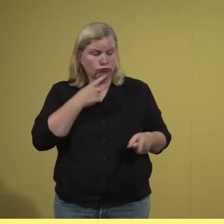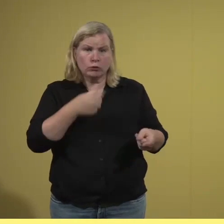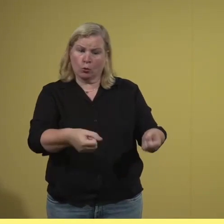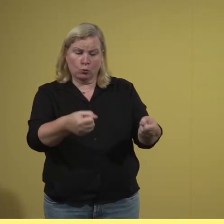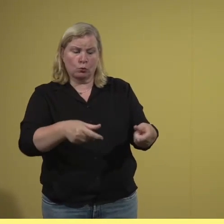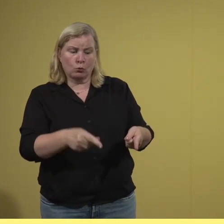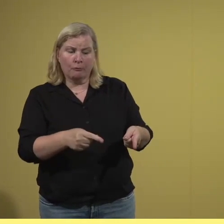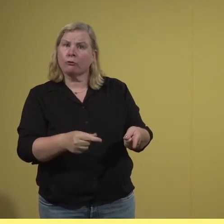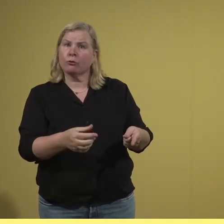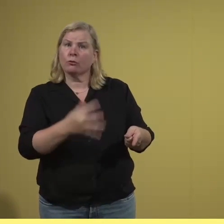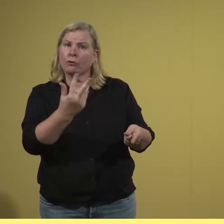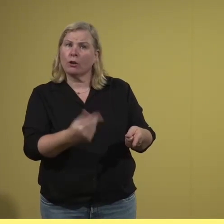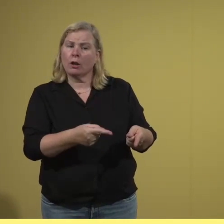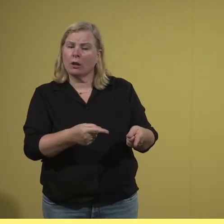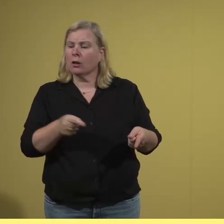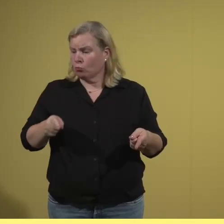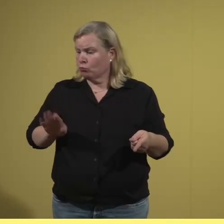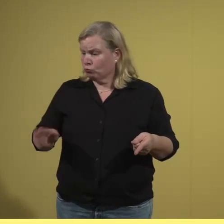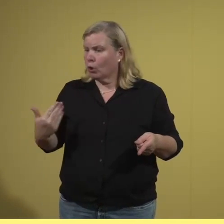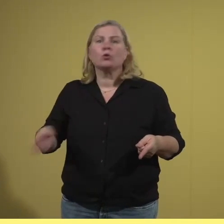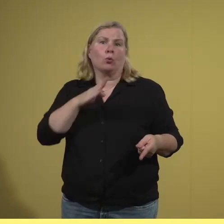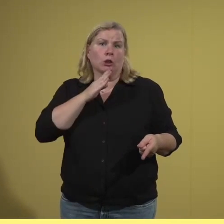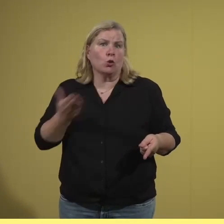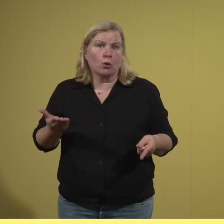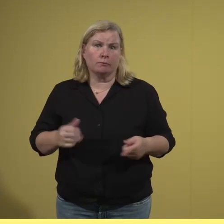Weil, bei der Menge würde ich sagen, das würde fast schon reichen.